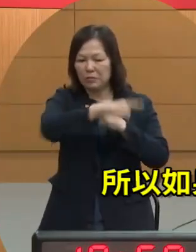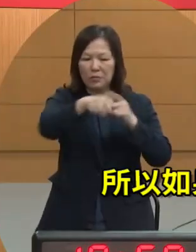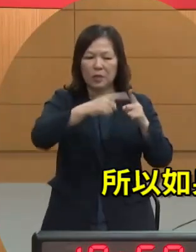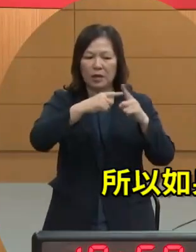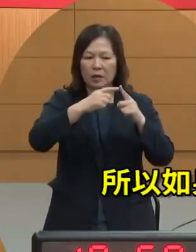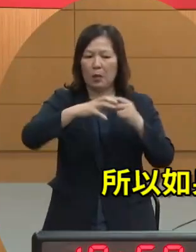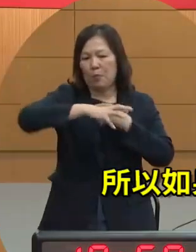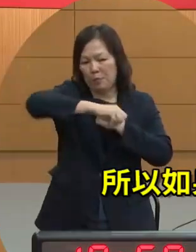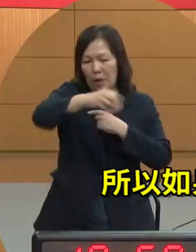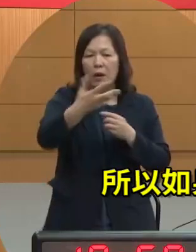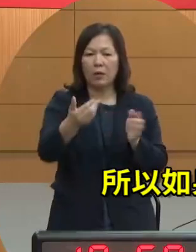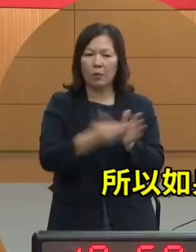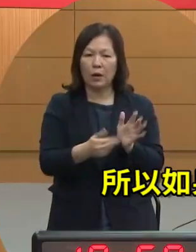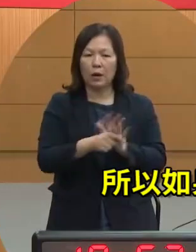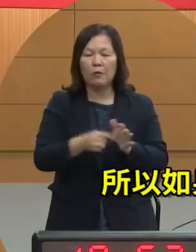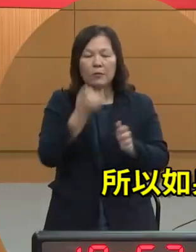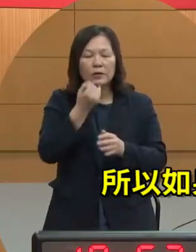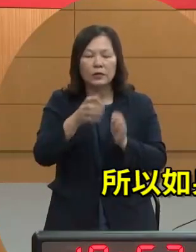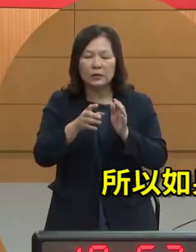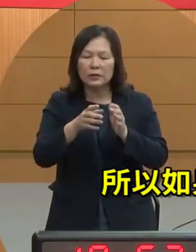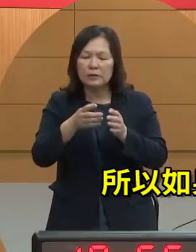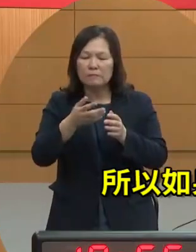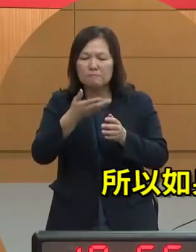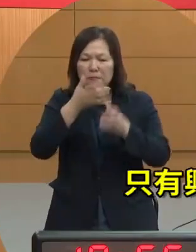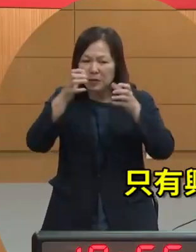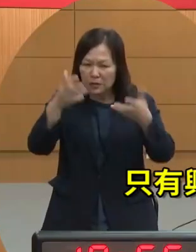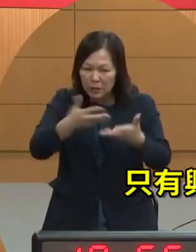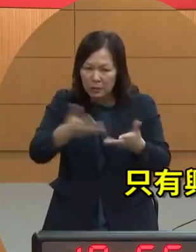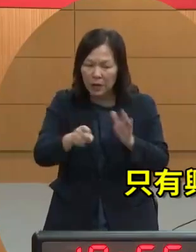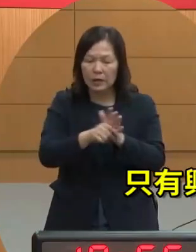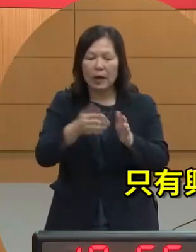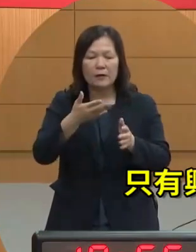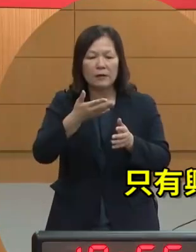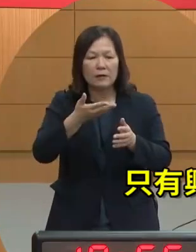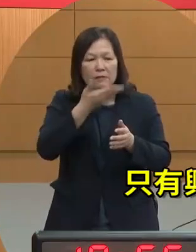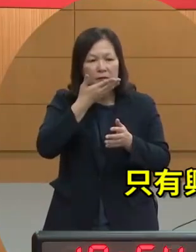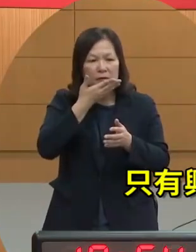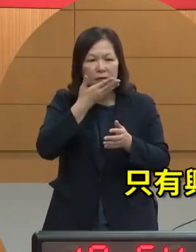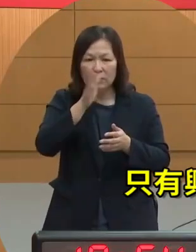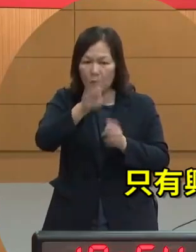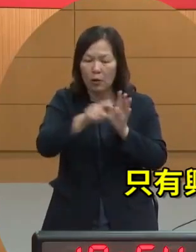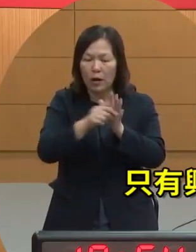所以如果我們只有興利 只有建設 只有興利 只有建設而沒有除弊